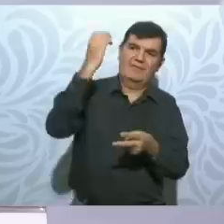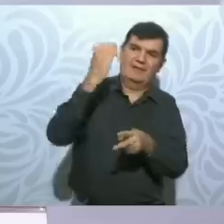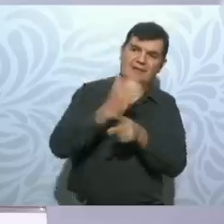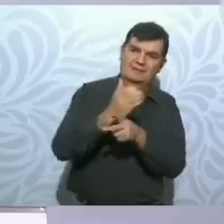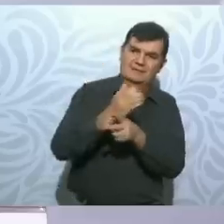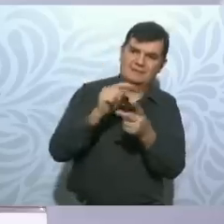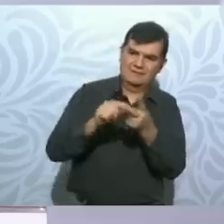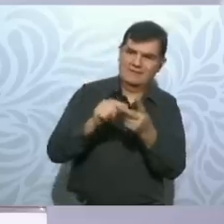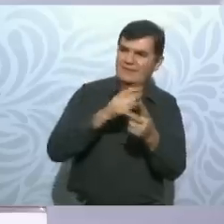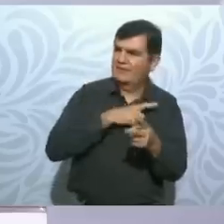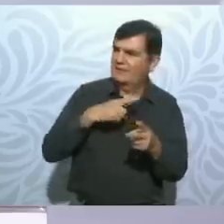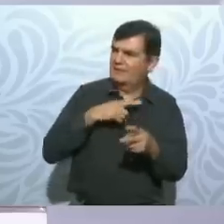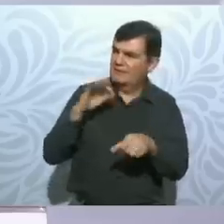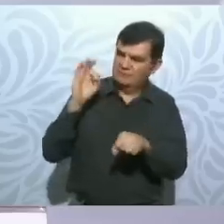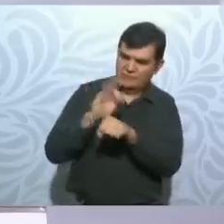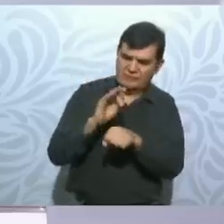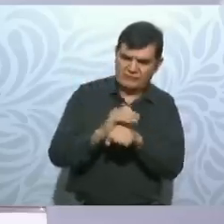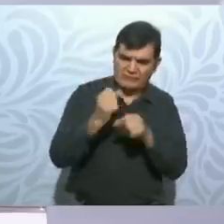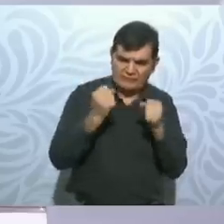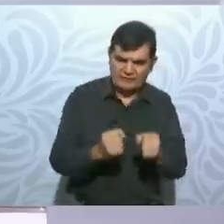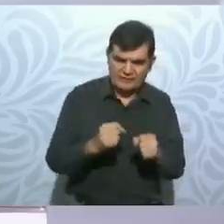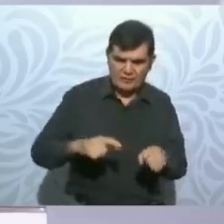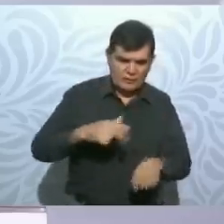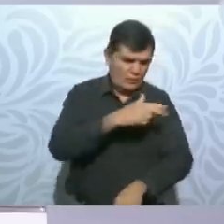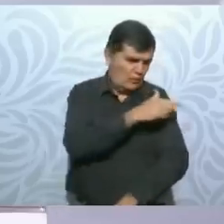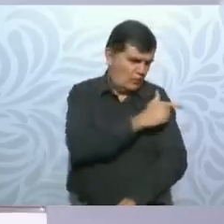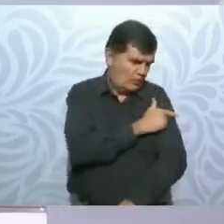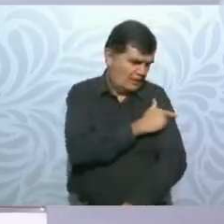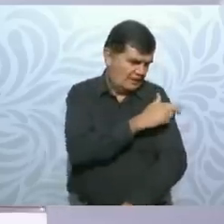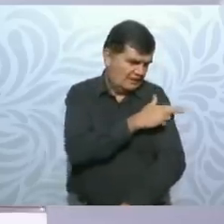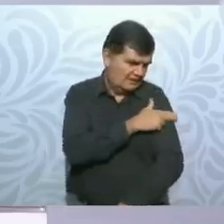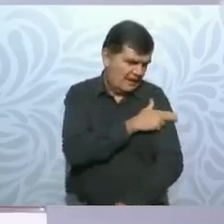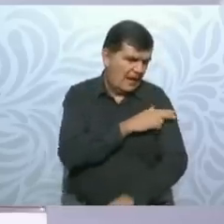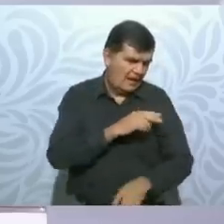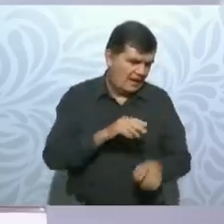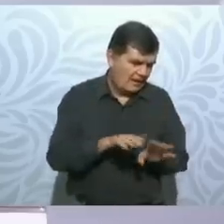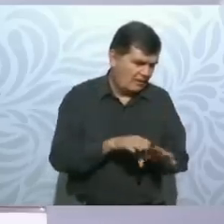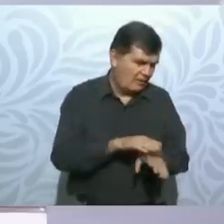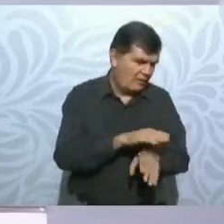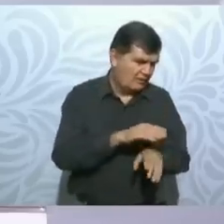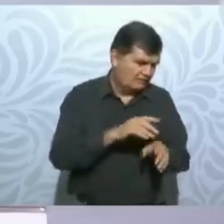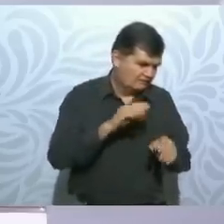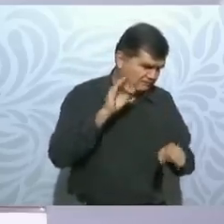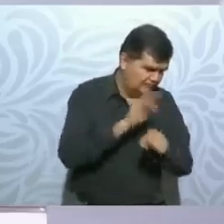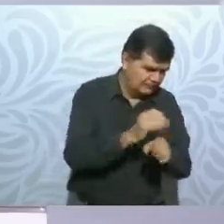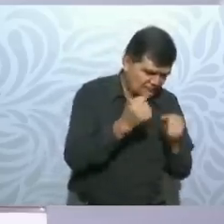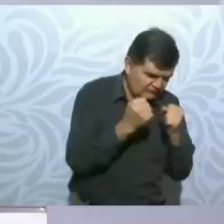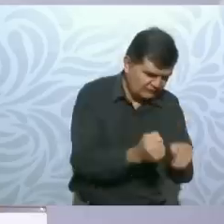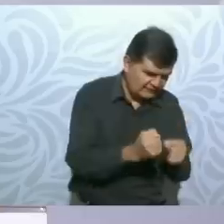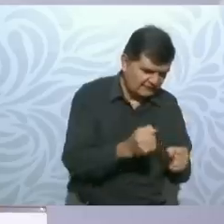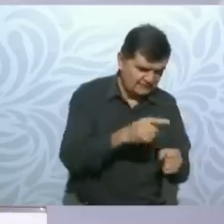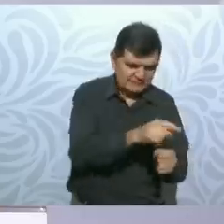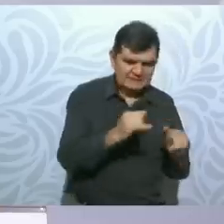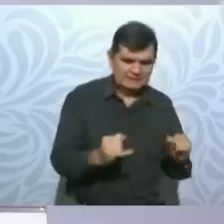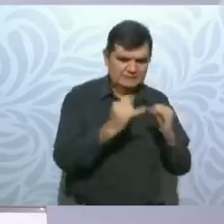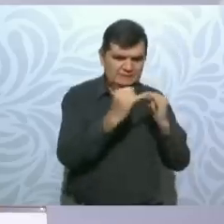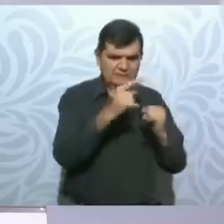con el fortalecimiento de la nacional que es la institución Que formó el presidente Andrés